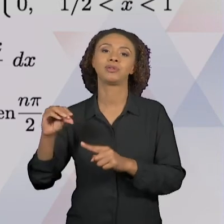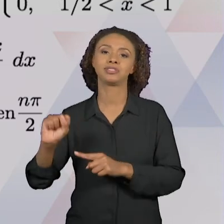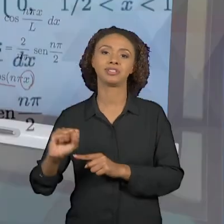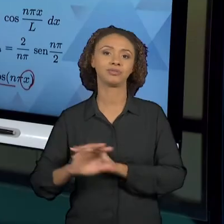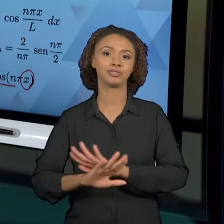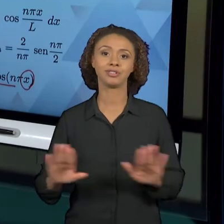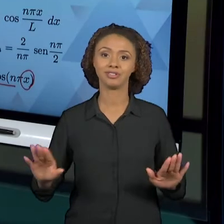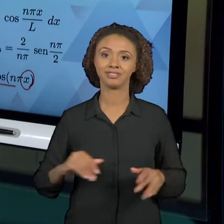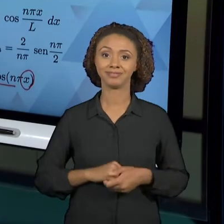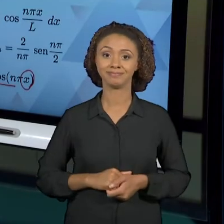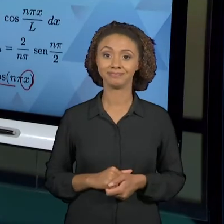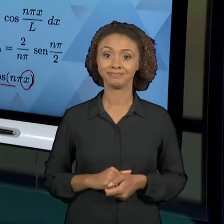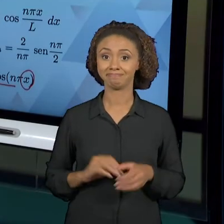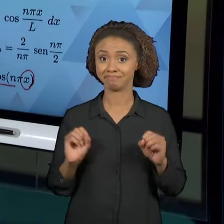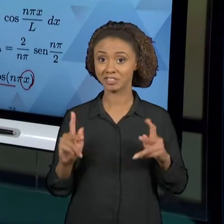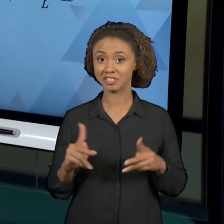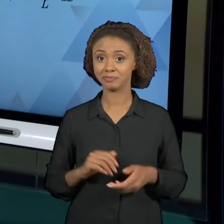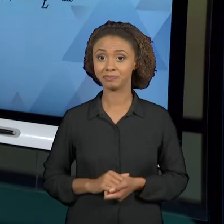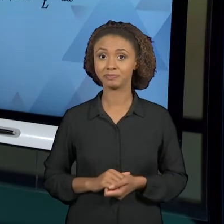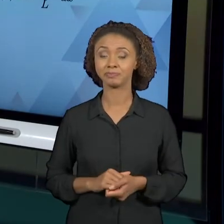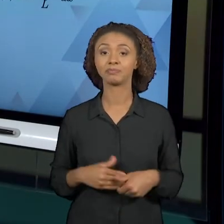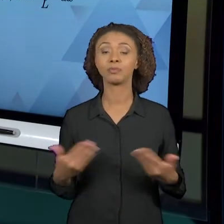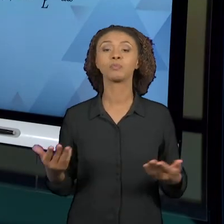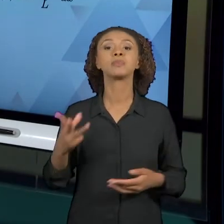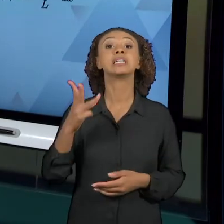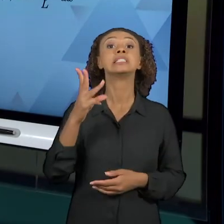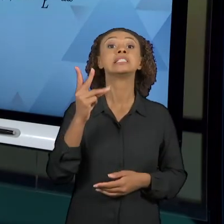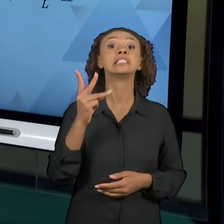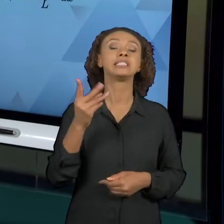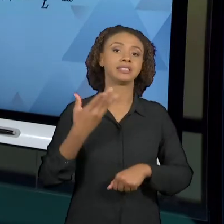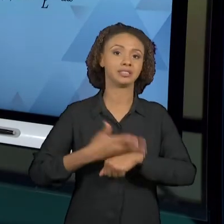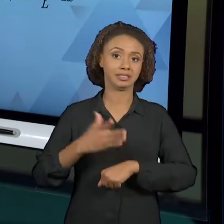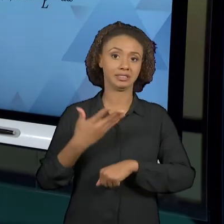BOM, VAMOS ENTÃO PARA O TERCEIRO EXERCÍCIO.